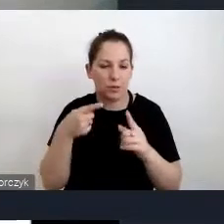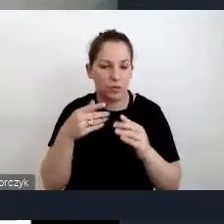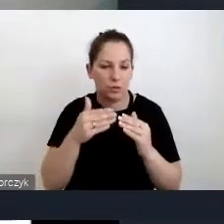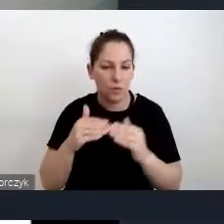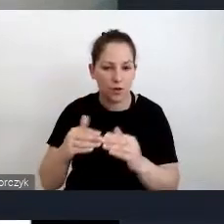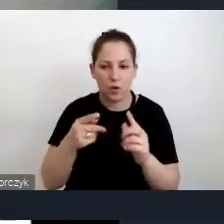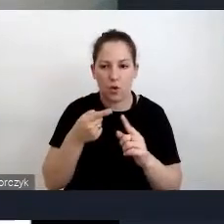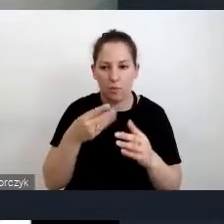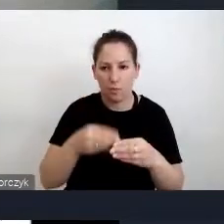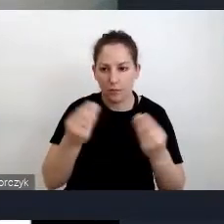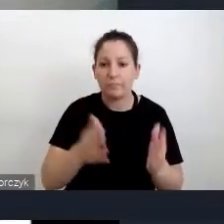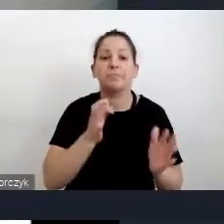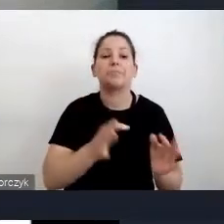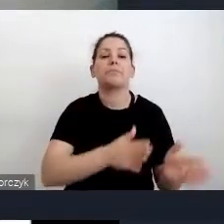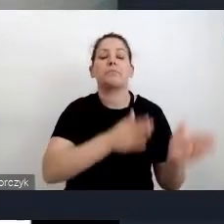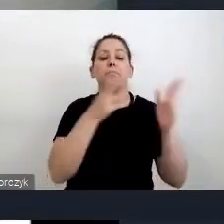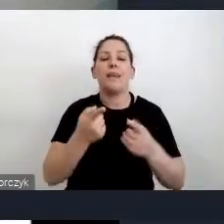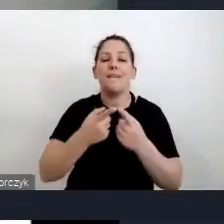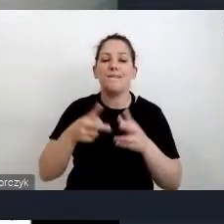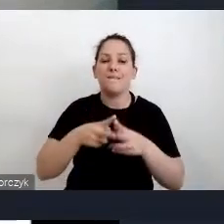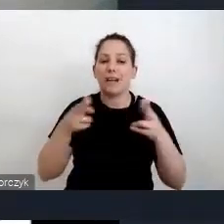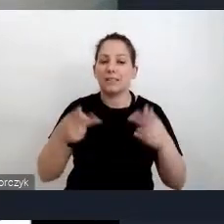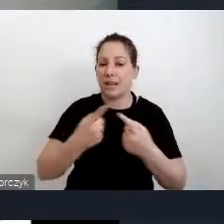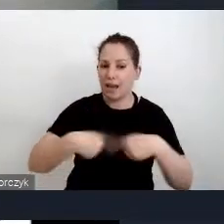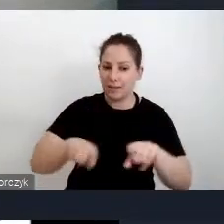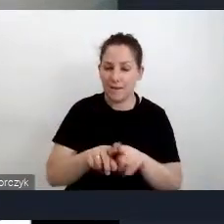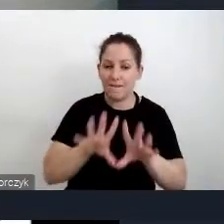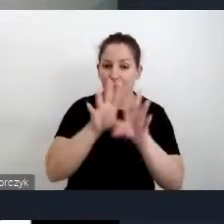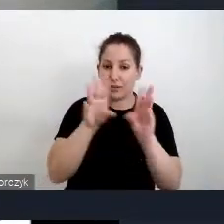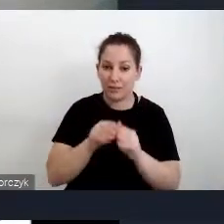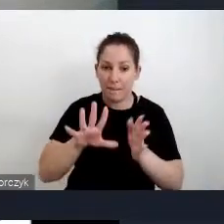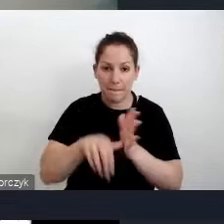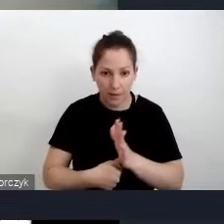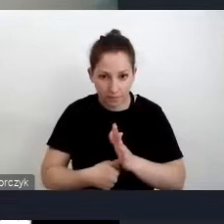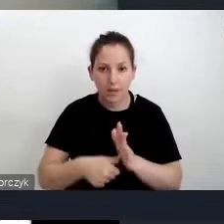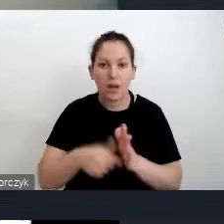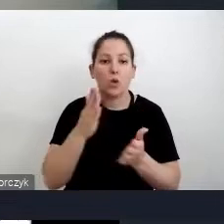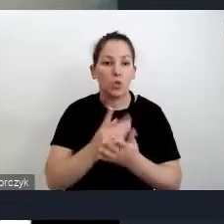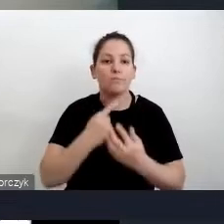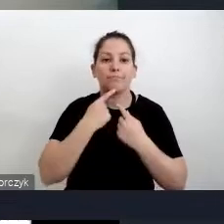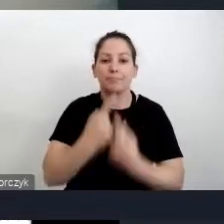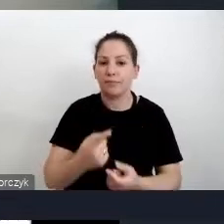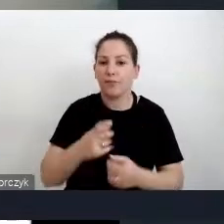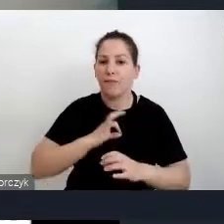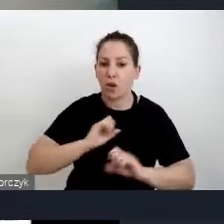Przejdźmy do fazy realizacji. Gdy wszystkie miasta określą już swoje działania, nadchodzi czas, by zastanowić się,